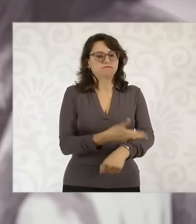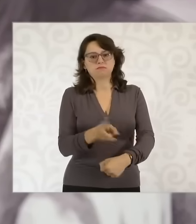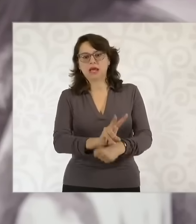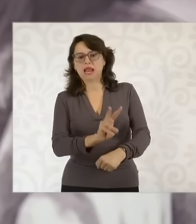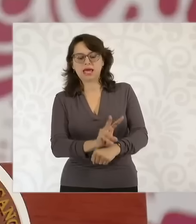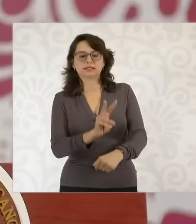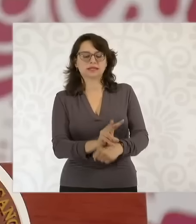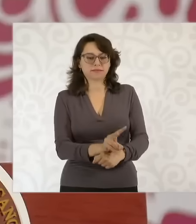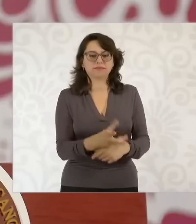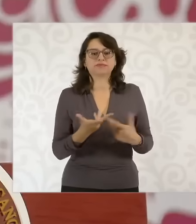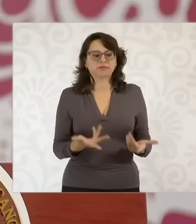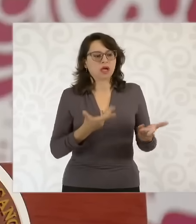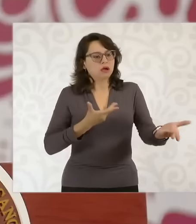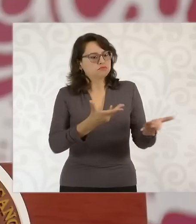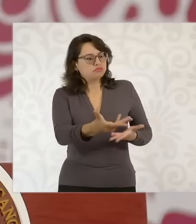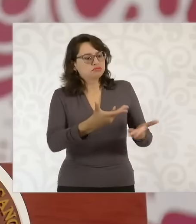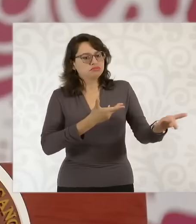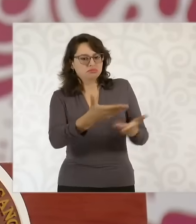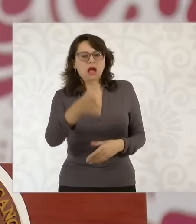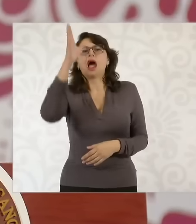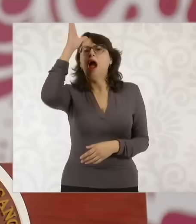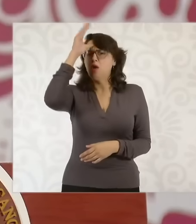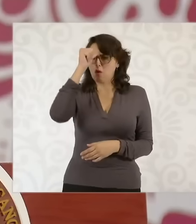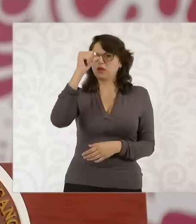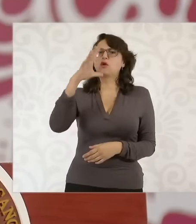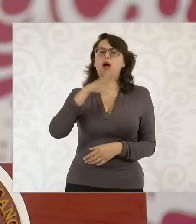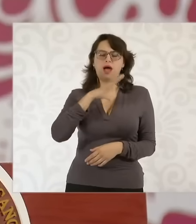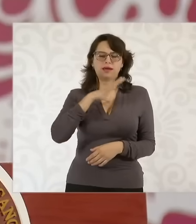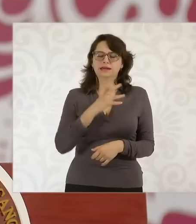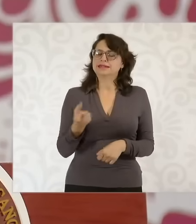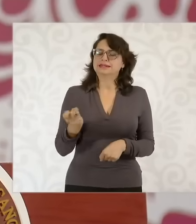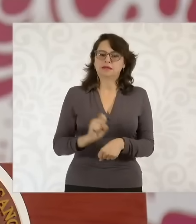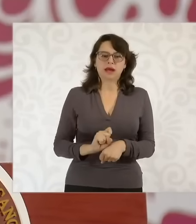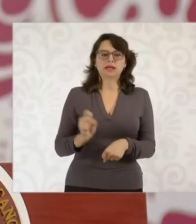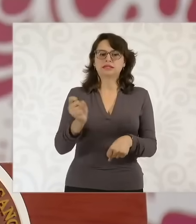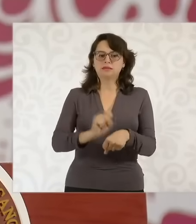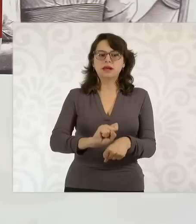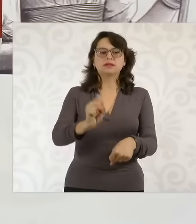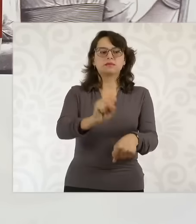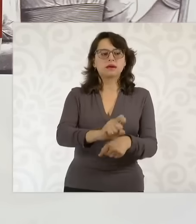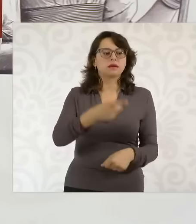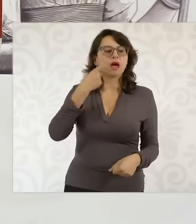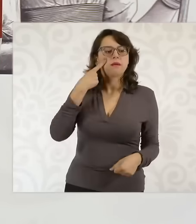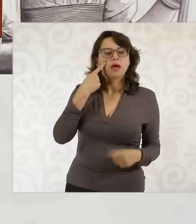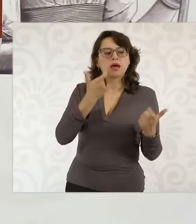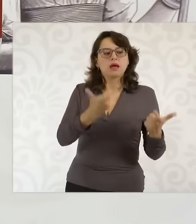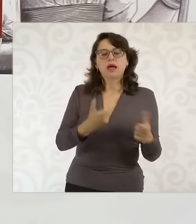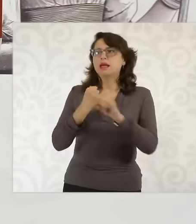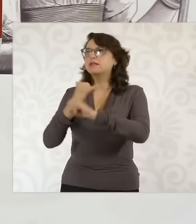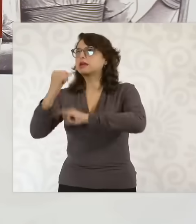Eh, tenemos acuerdos con ellos y vigilamos semana con semana el el precio internacional del gas